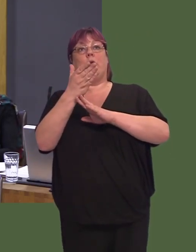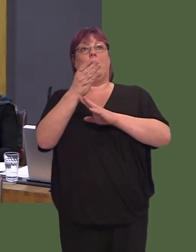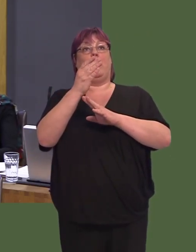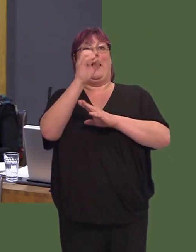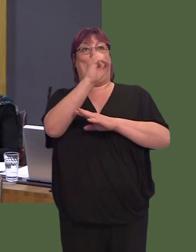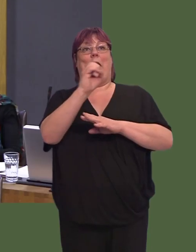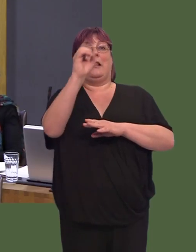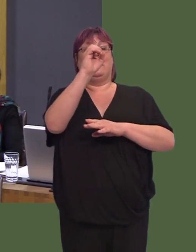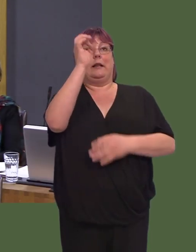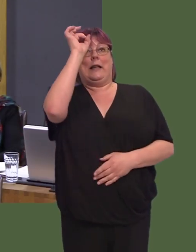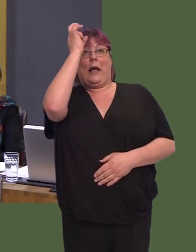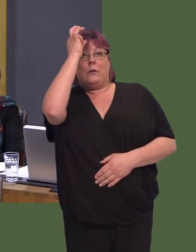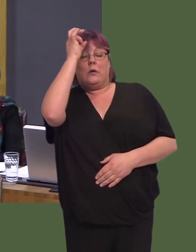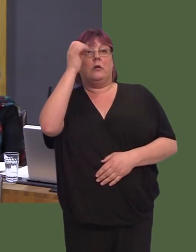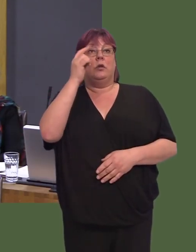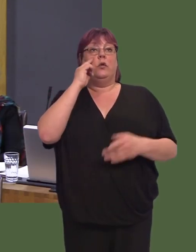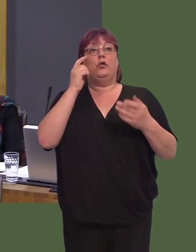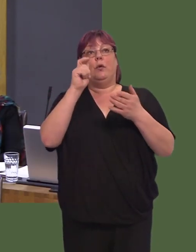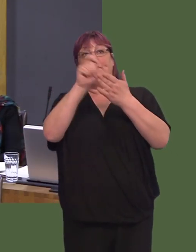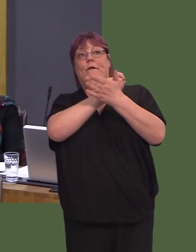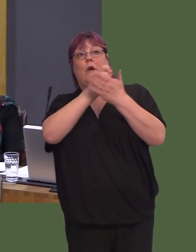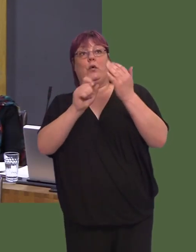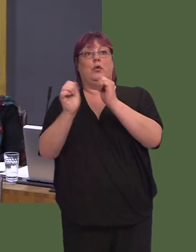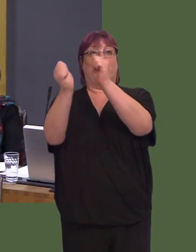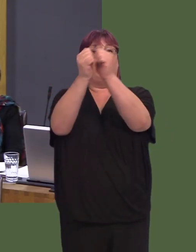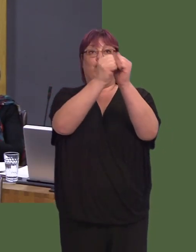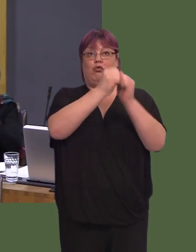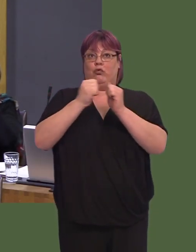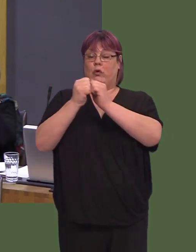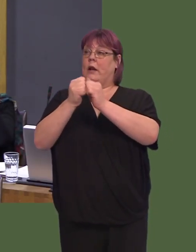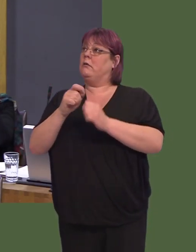cymryd safbwynt ar hyn.